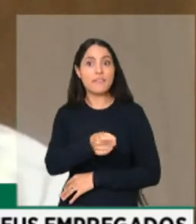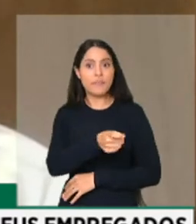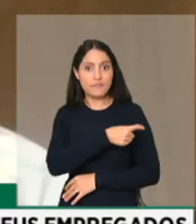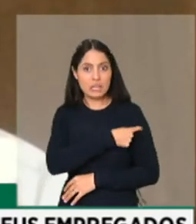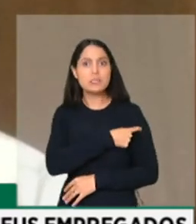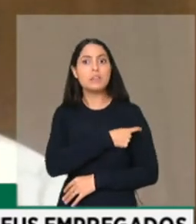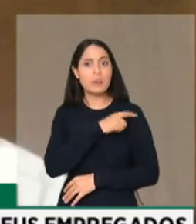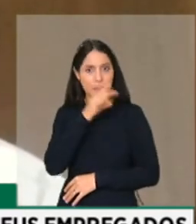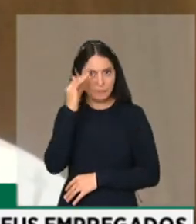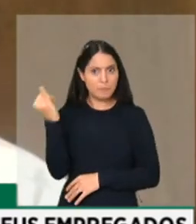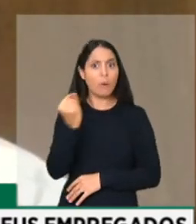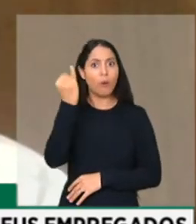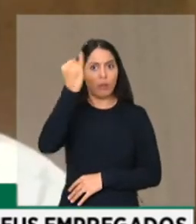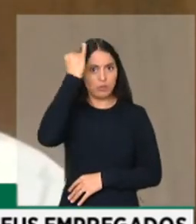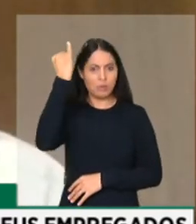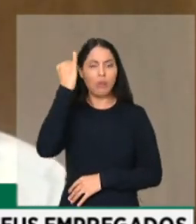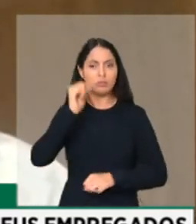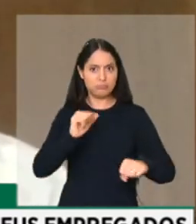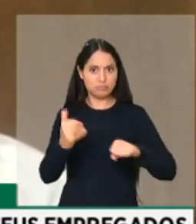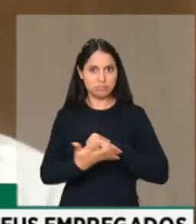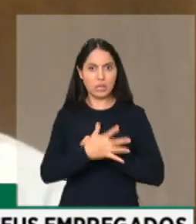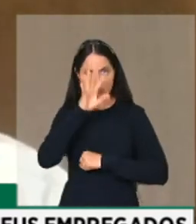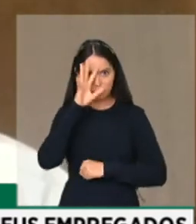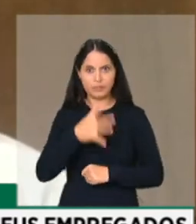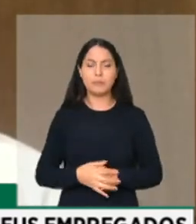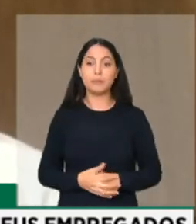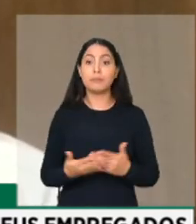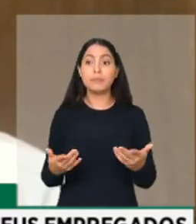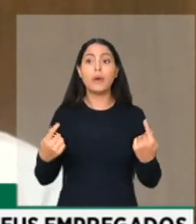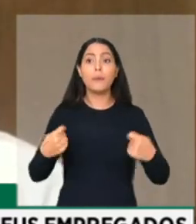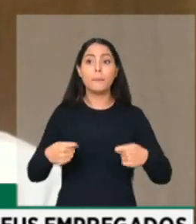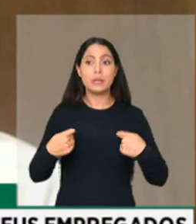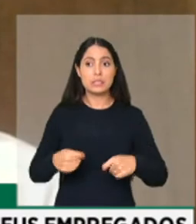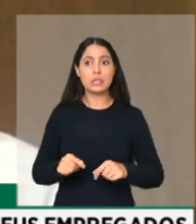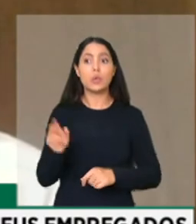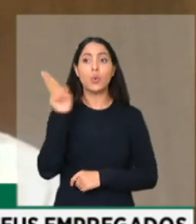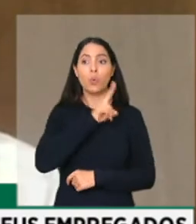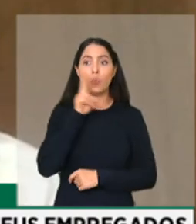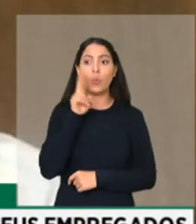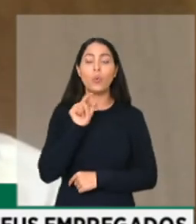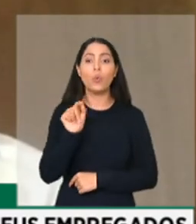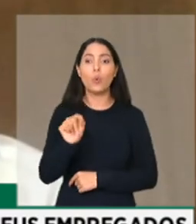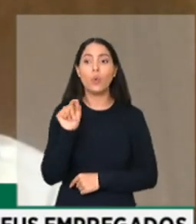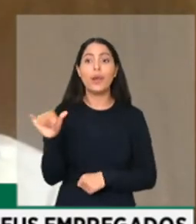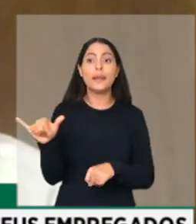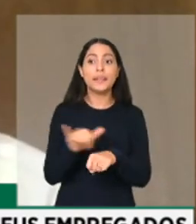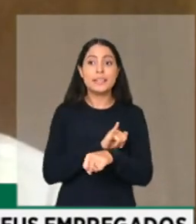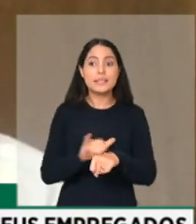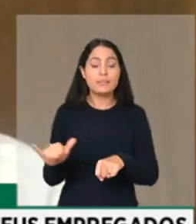OCASIONADA PELA COVID-19 NESSE SENTIDO É IMPRESCINDÍVEL E URGENTE A VIABILIZAÇÃO DE MEDIDAS QUE PERMITAM A IMUNIZAÇÃO DO MAIOR NÚMERO